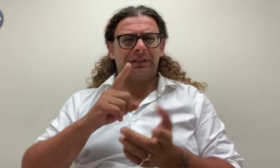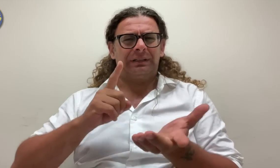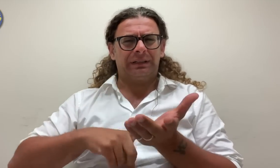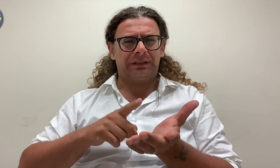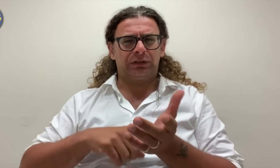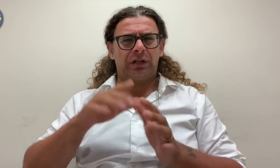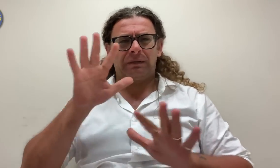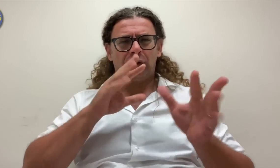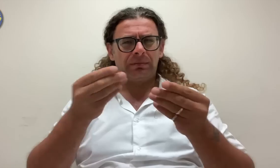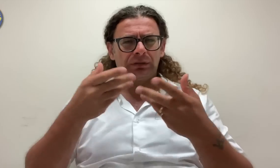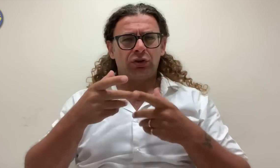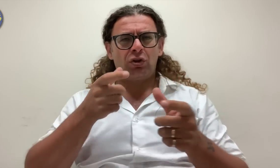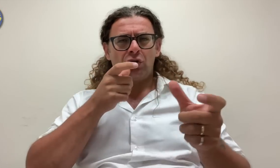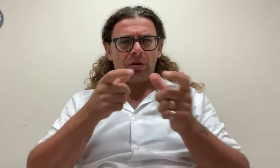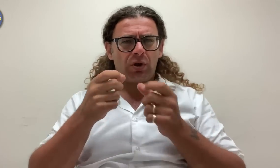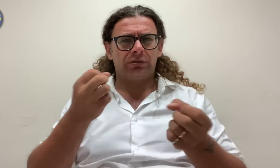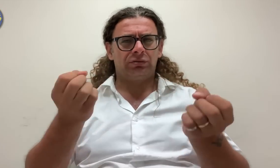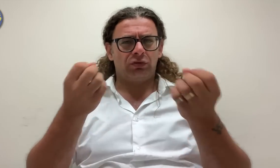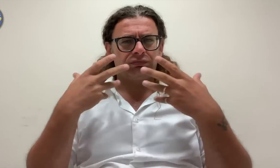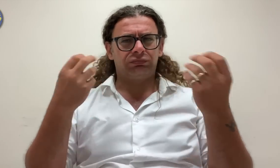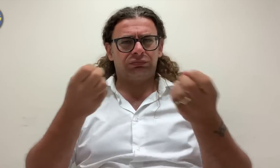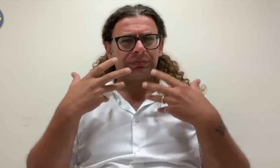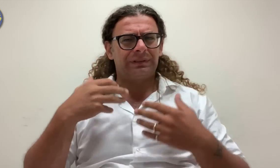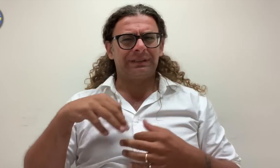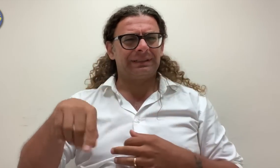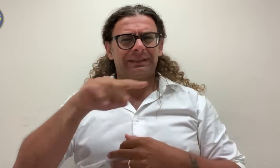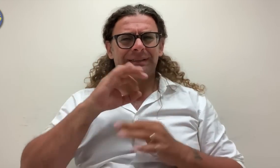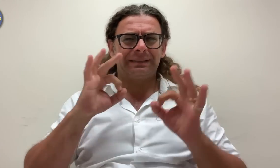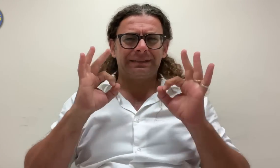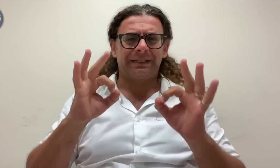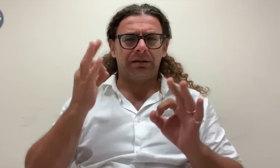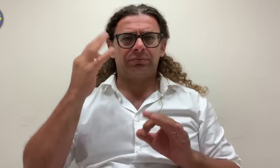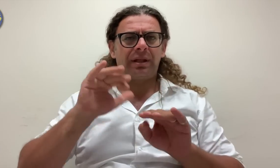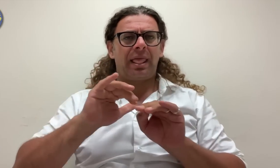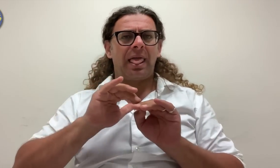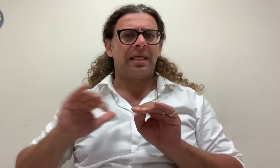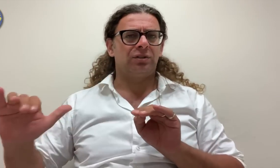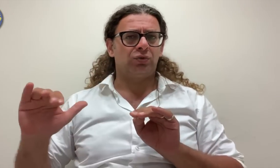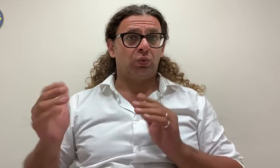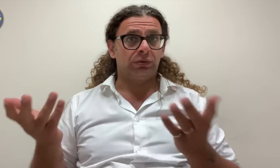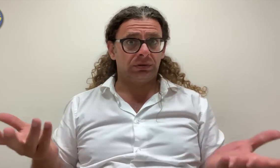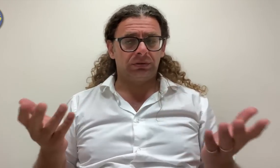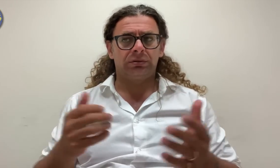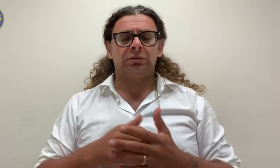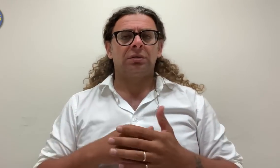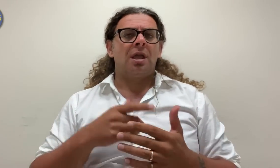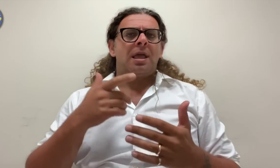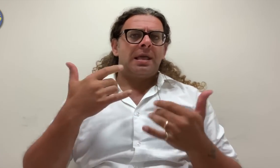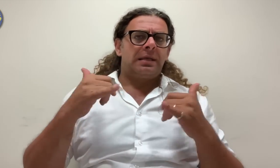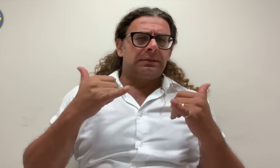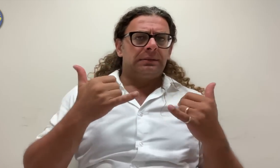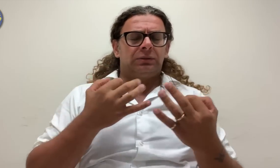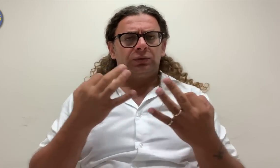le persone sorde hanno l’esigenza, il diritto all’informazione, alla comunicazione e alla formazione, invece nulla di tutto questo, continuano ad essere escluse.